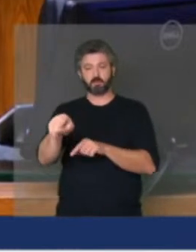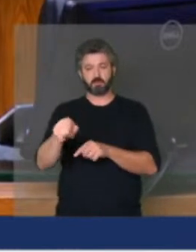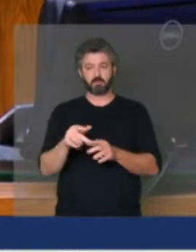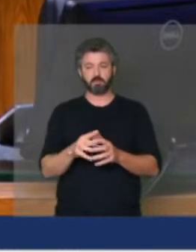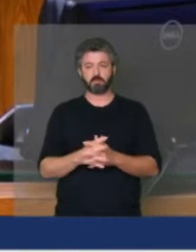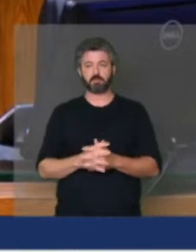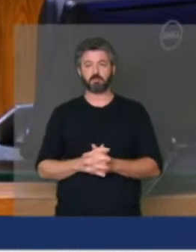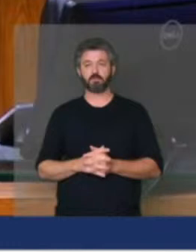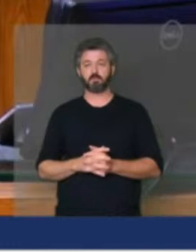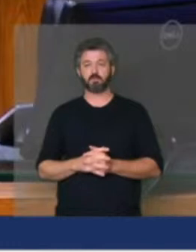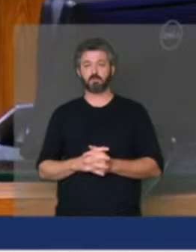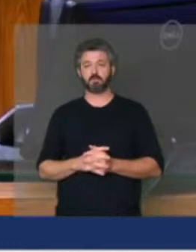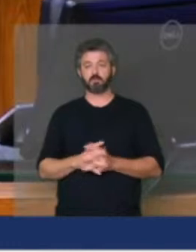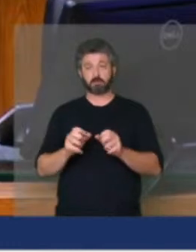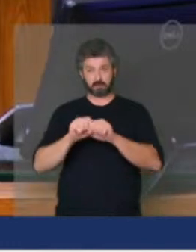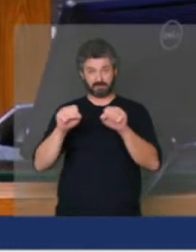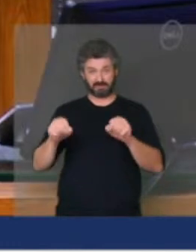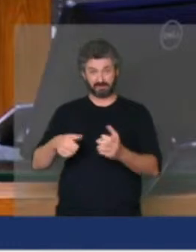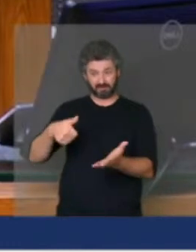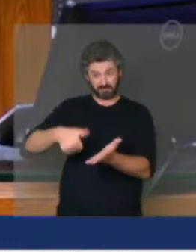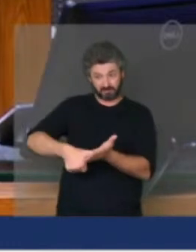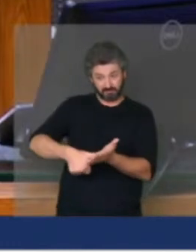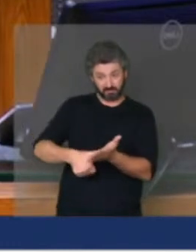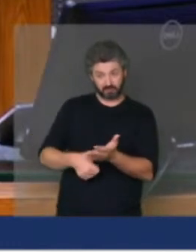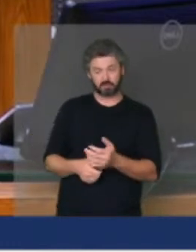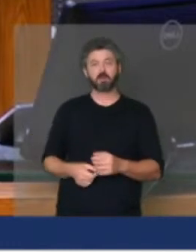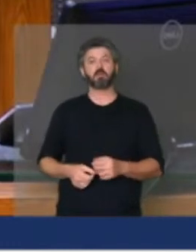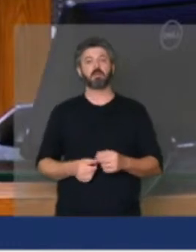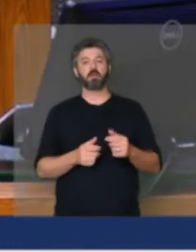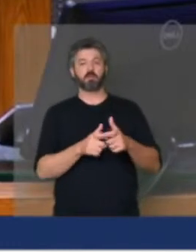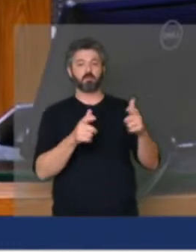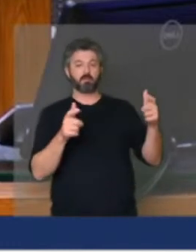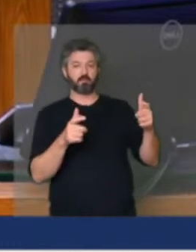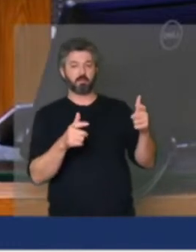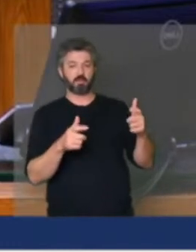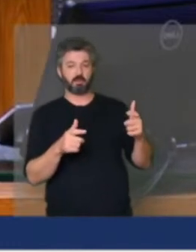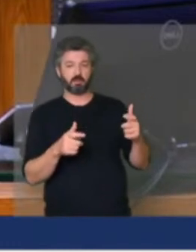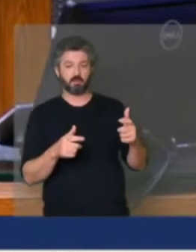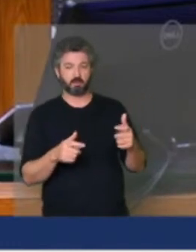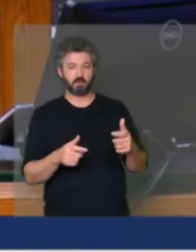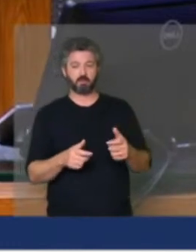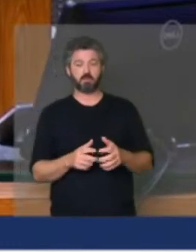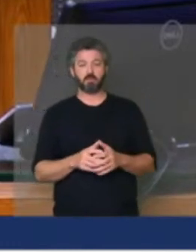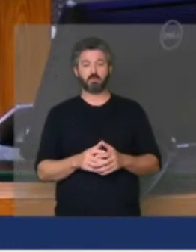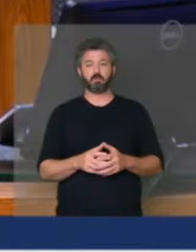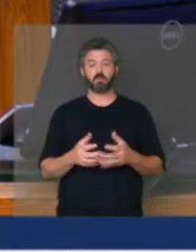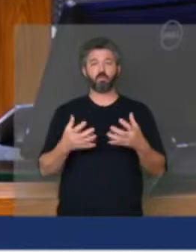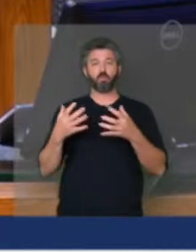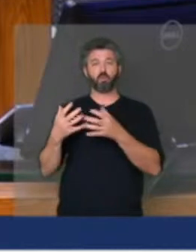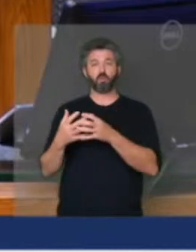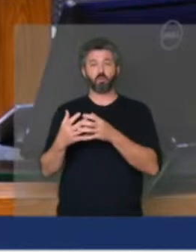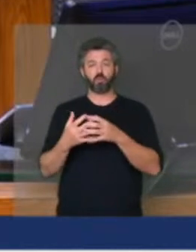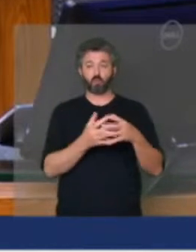[PRESIDENTE]: VAI. MAIORIA. [PRESIDENTE]: OPOSIÇÃO, DEPUTADO MOLON? [DEPUTADO]: PRESIDENTE... OBRIGADO